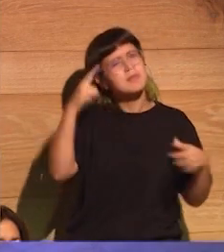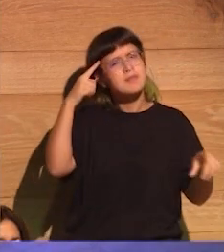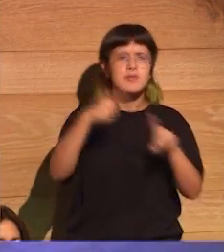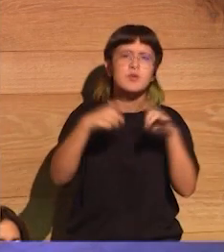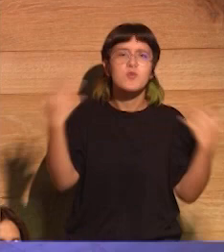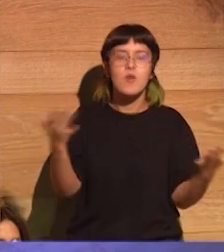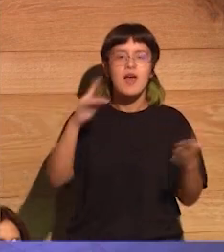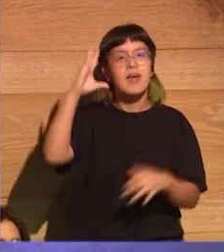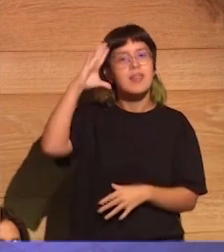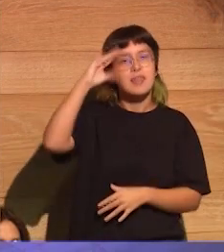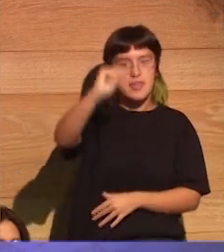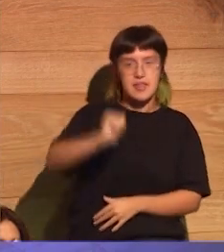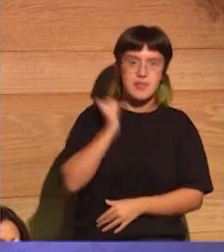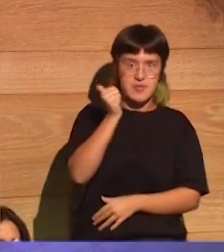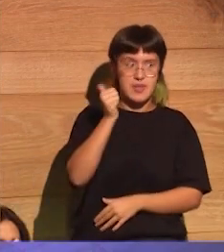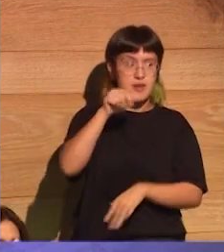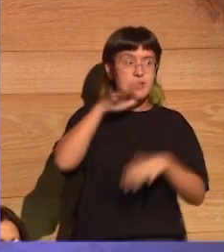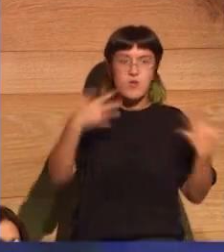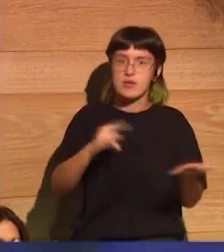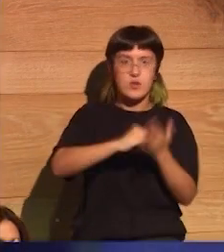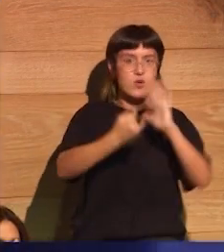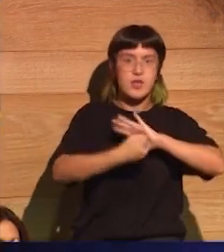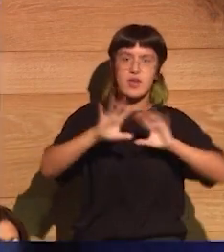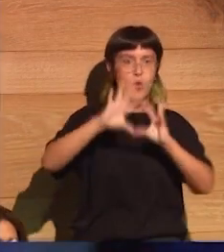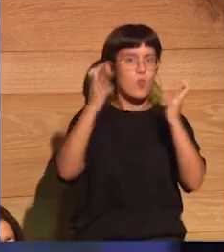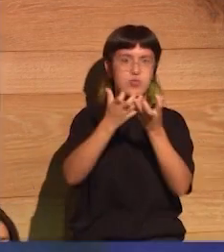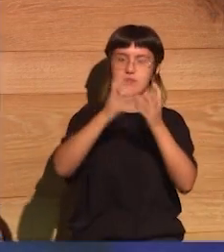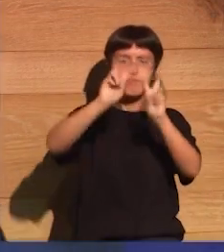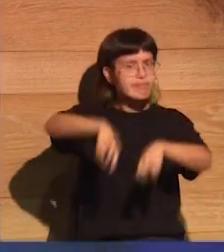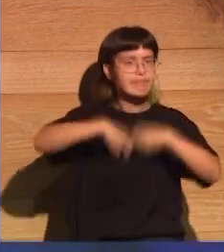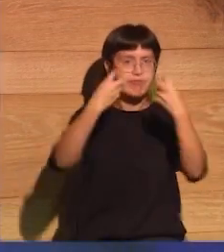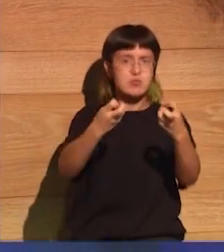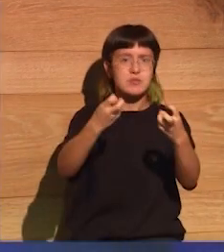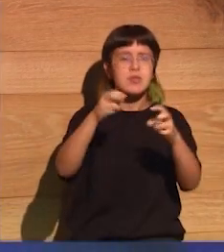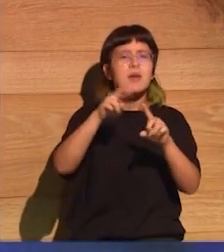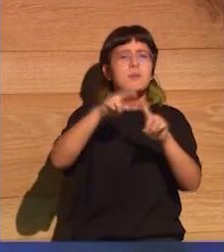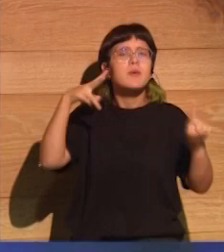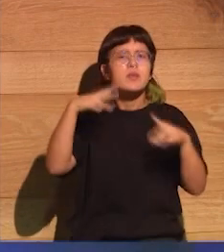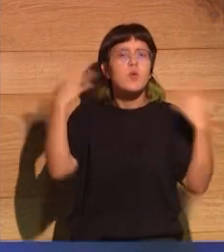que sin duda la tecnología que está revolucionando el mundo. Y lo vamos a hacer desde la perspectiva del empleo, de la educación,